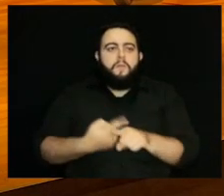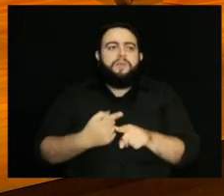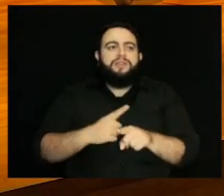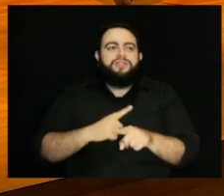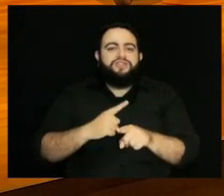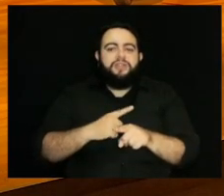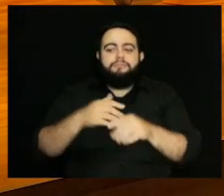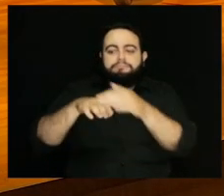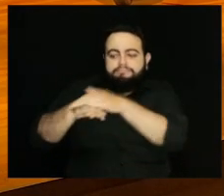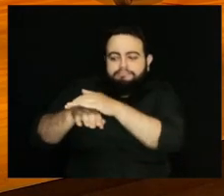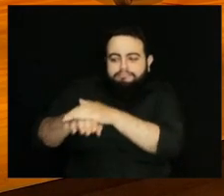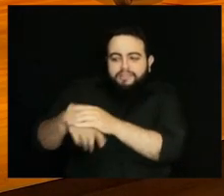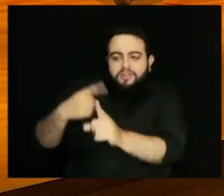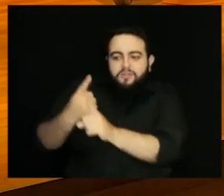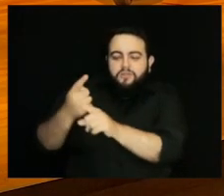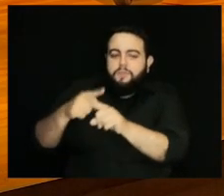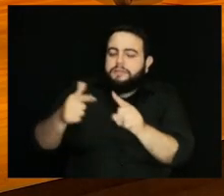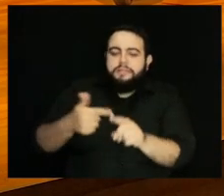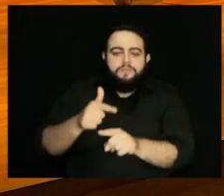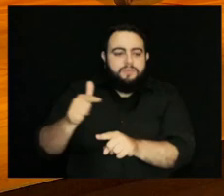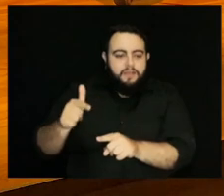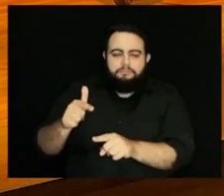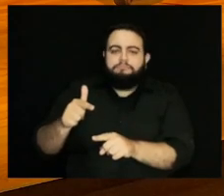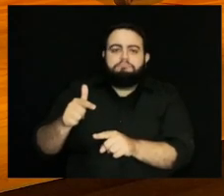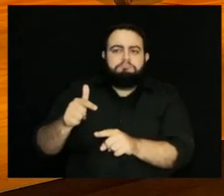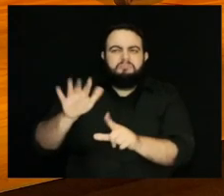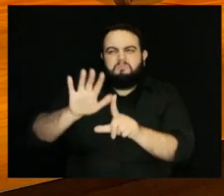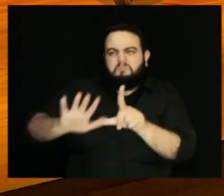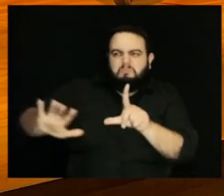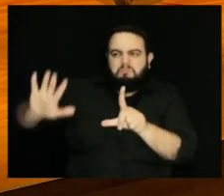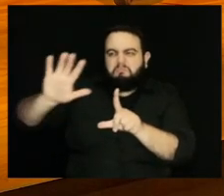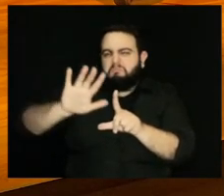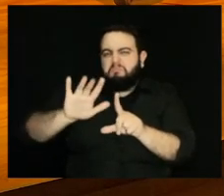ele não tá no Spotify. Eu acho que ele não tá nem no YouTube. Depois vocês procurem para